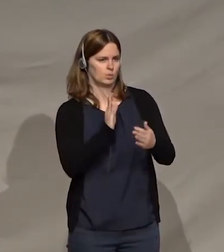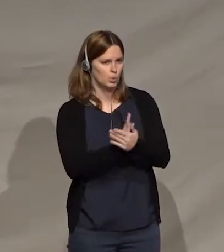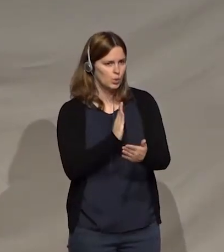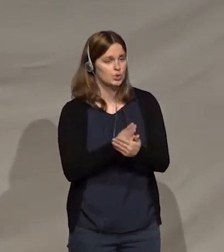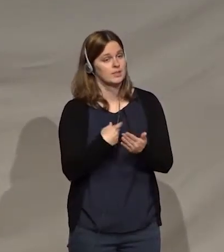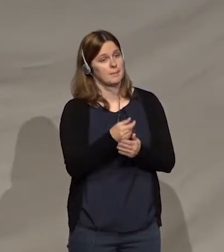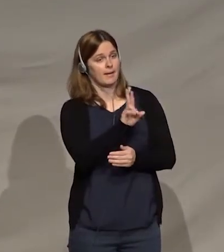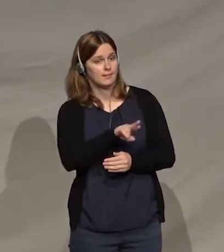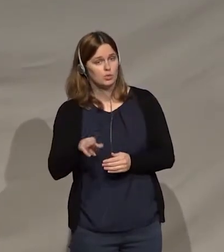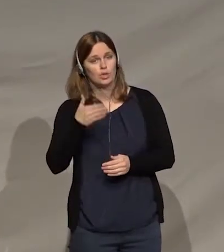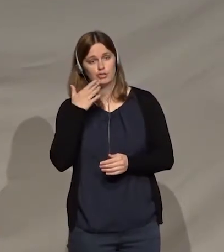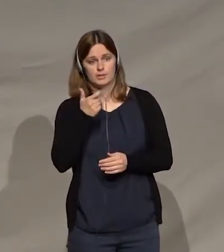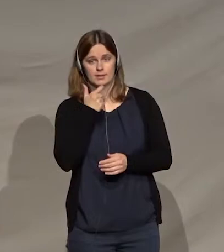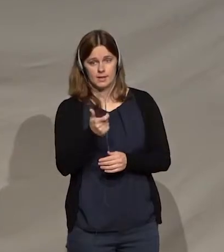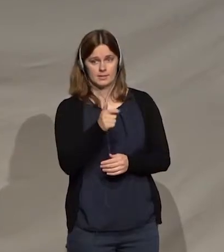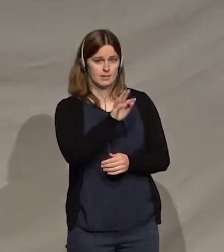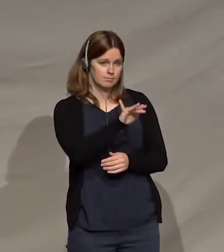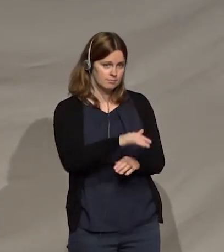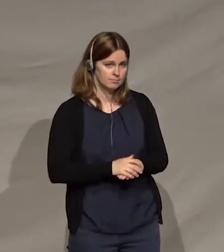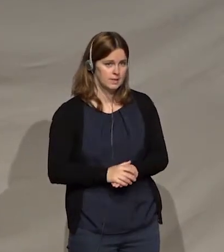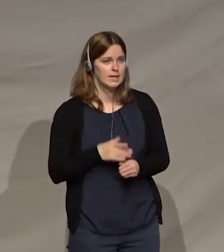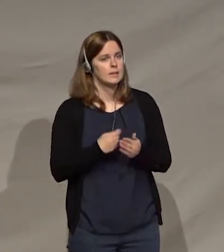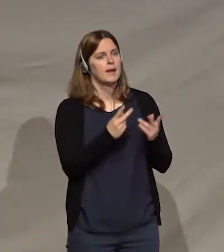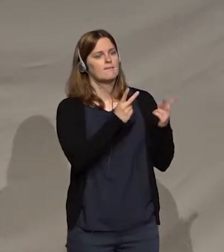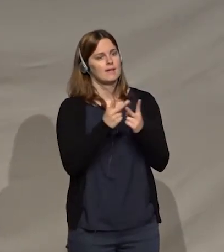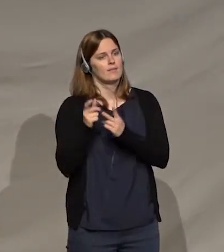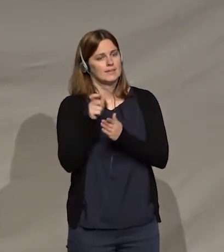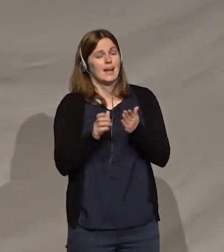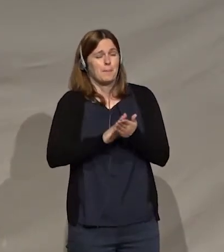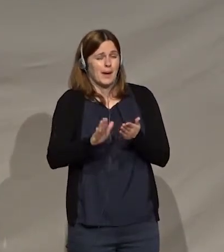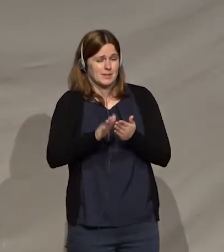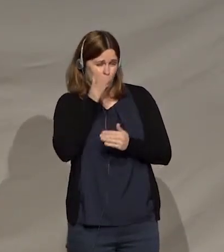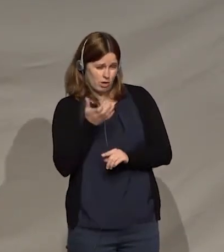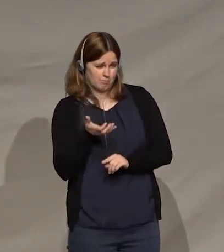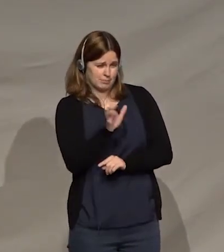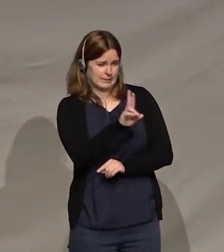Jak řekla Tanja, jsme tu hlavně díky grantu,